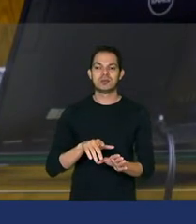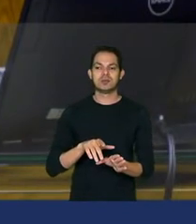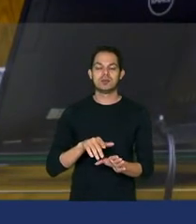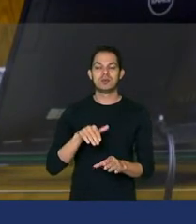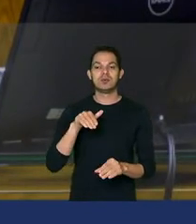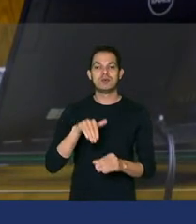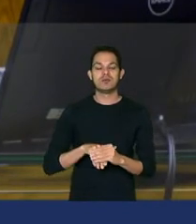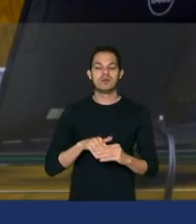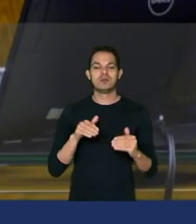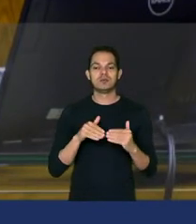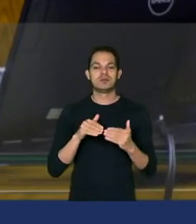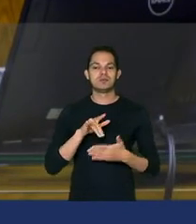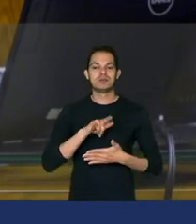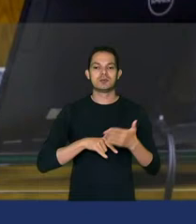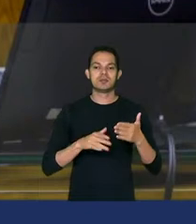NÚMERO TRÊS DO PSOL. PARA ENCAMINHAR A FAVOR DO